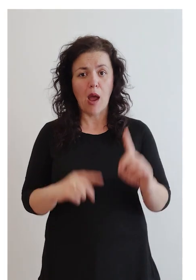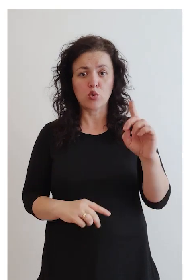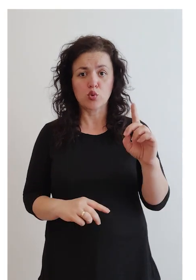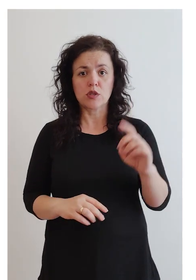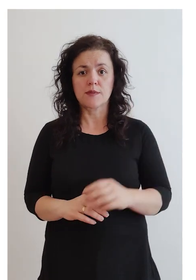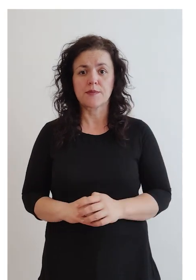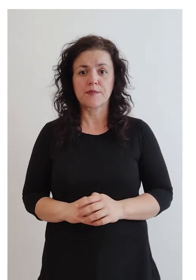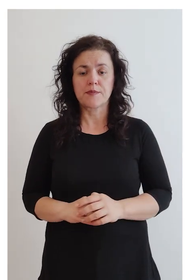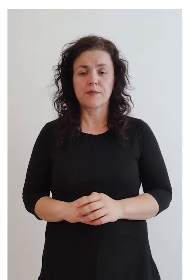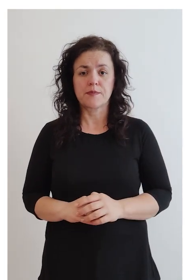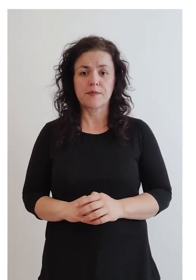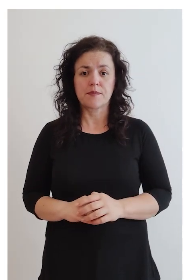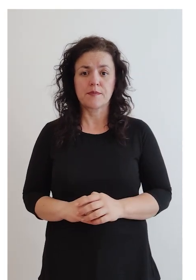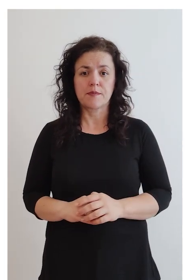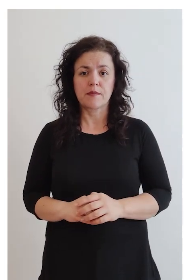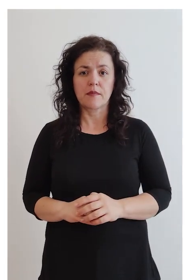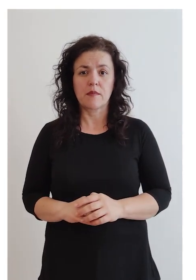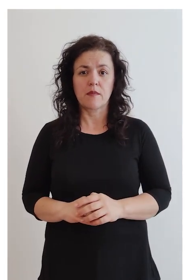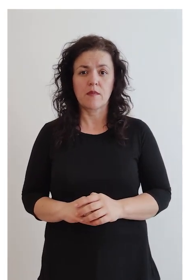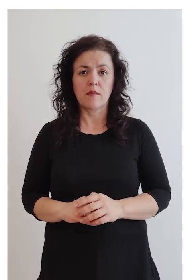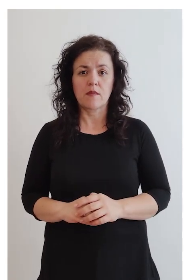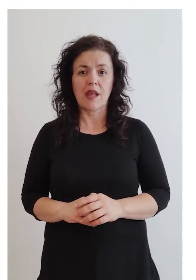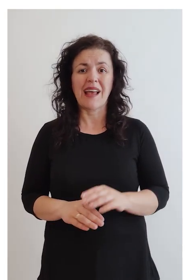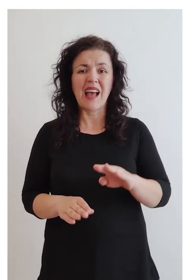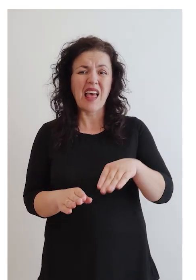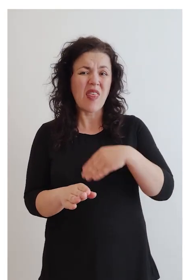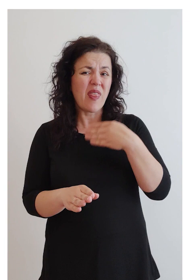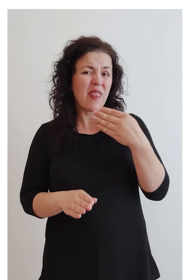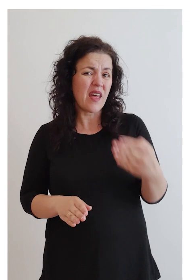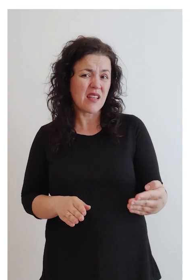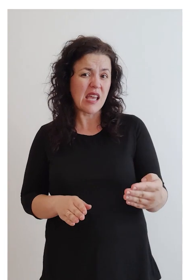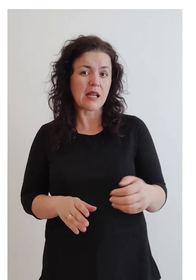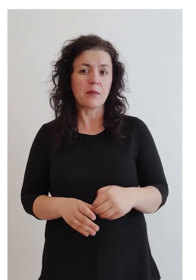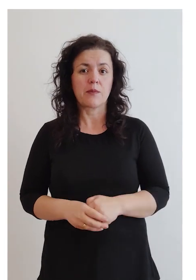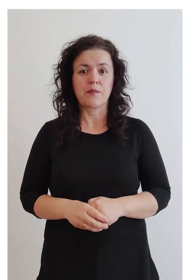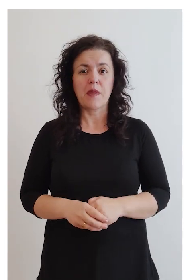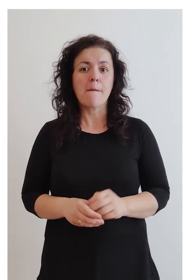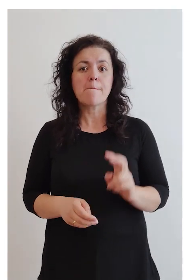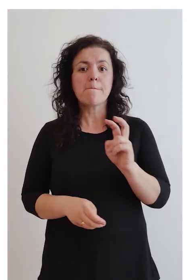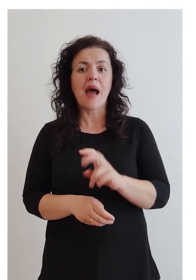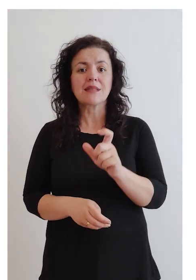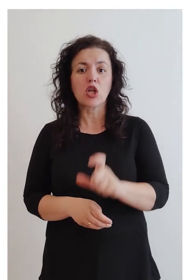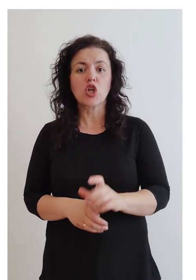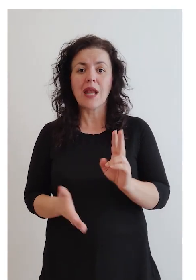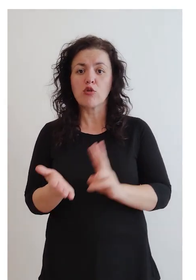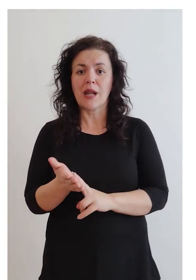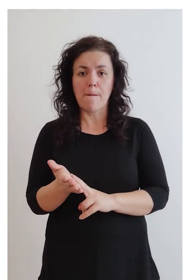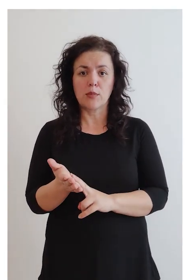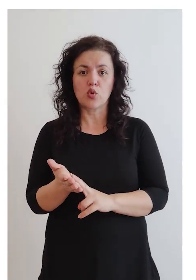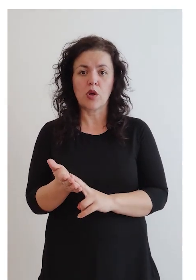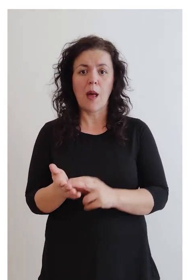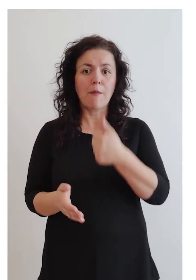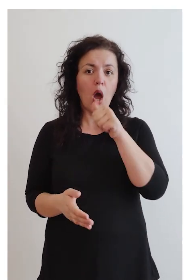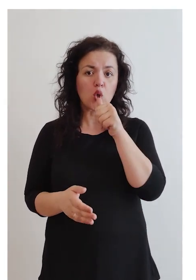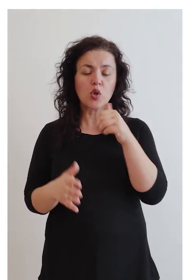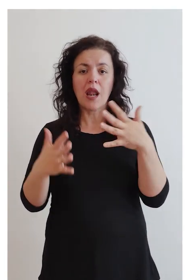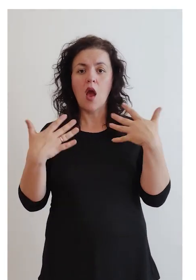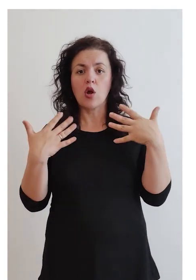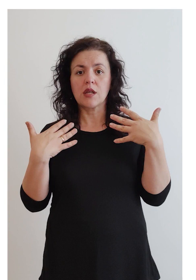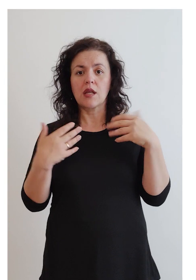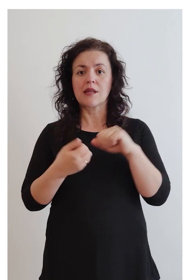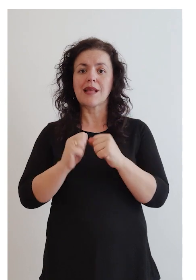Pasagerii au dreptul la băuturi răcoritoare și la comunicare dacă întârzierea estimată la sosire depășește